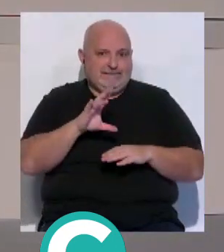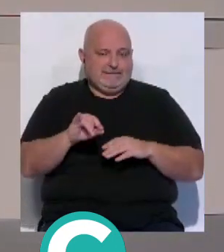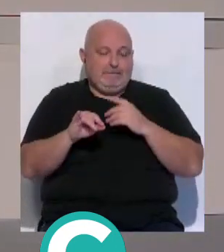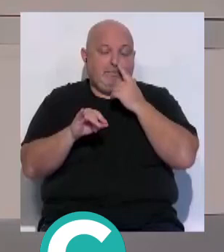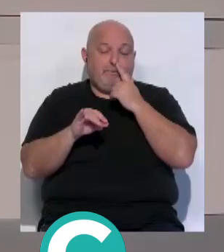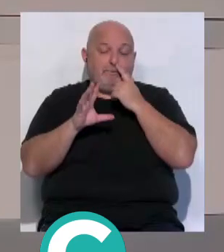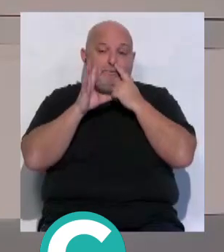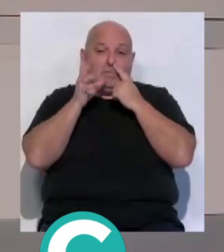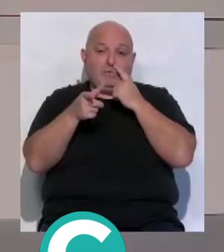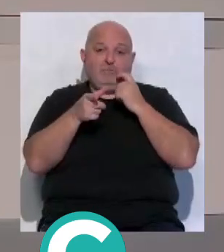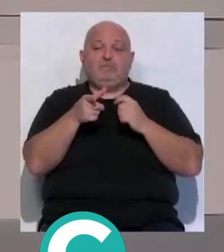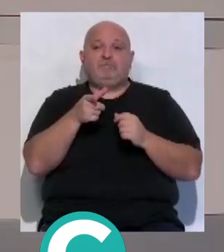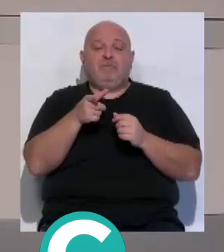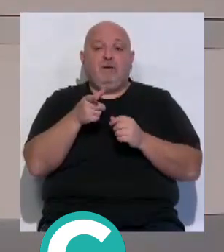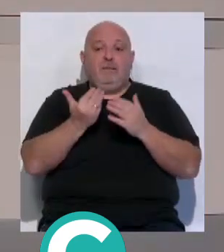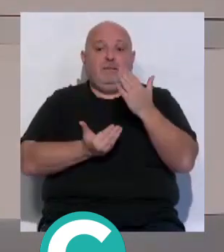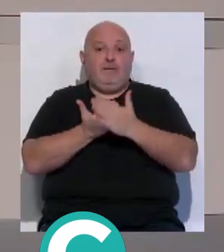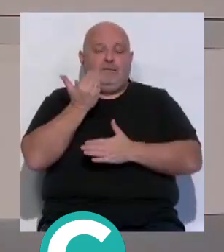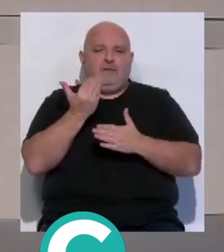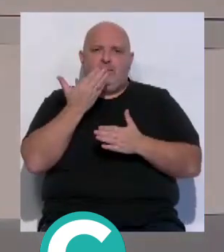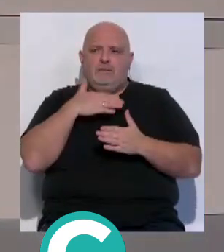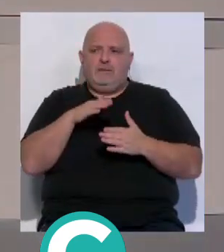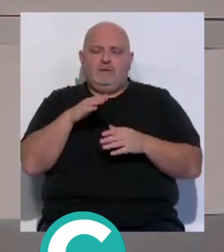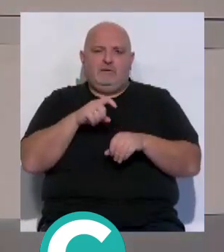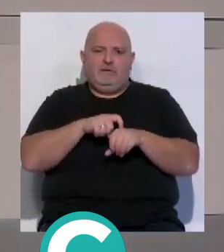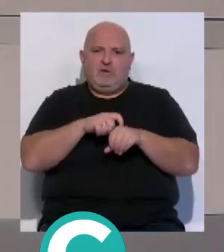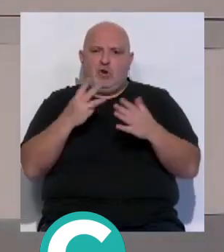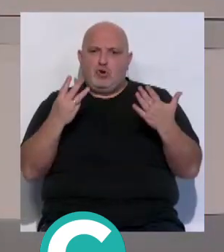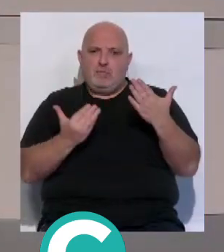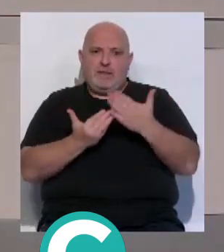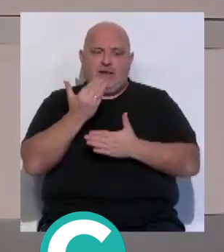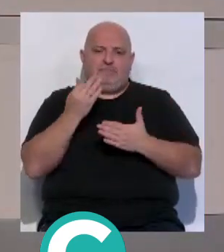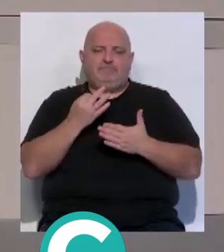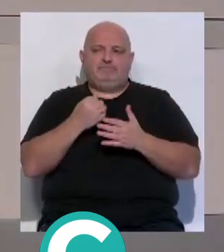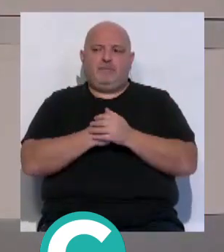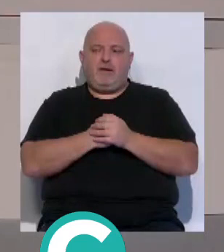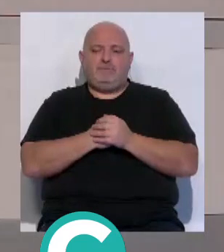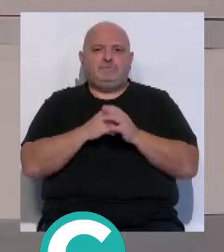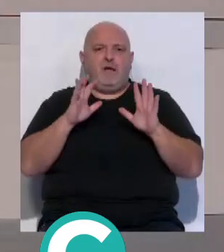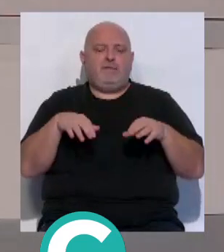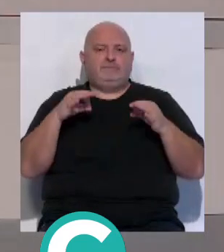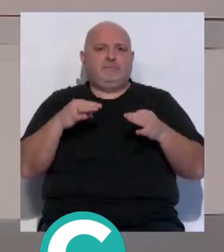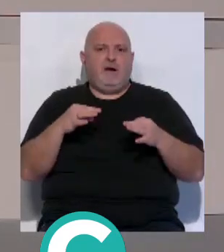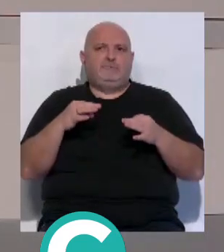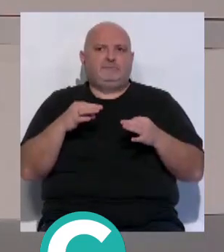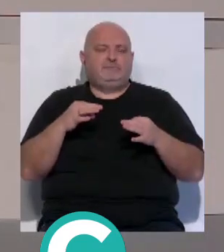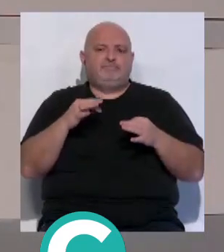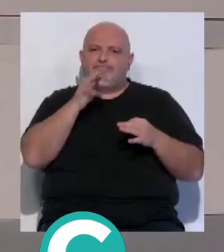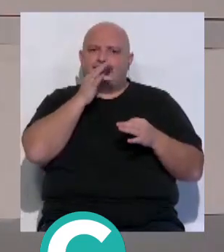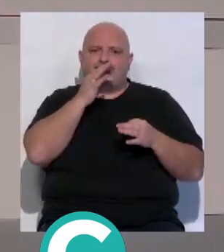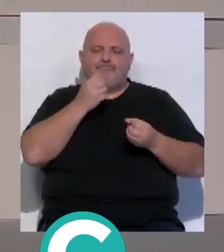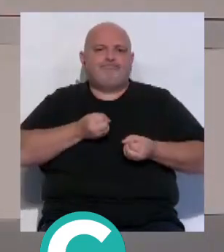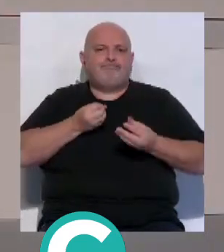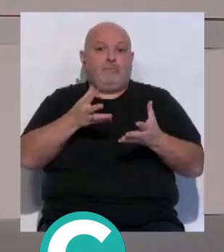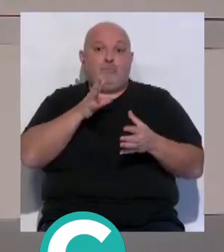el que hasta esta mañana sobre el tipo 8 de la mañana el Cádiz club de fútbol no anunciaba el